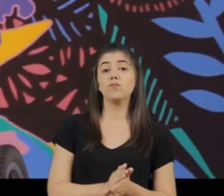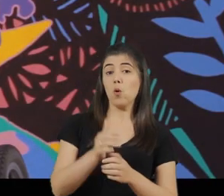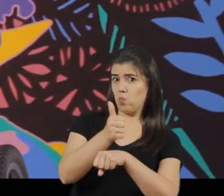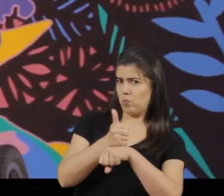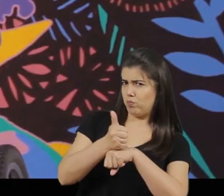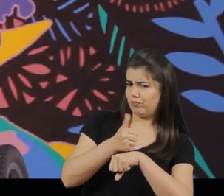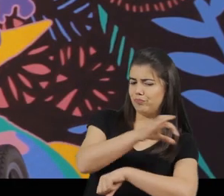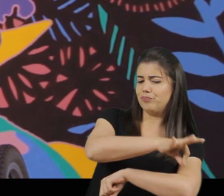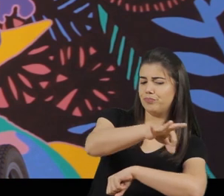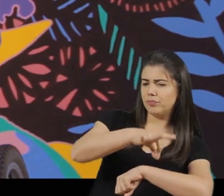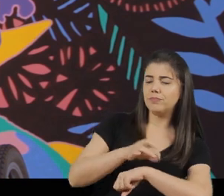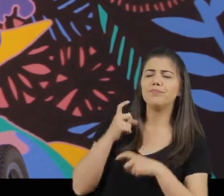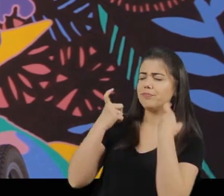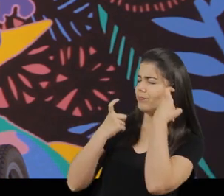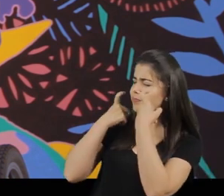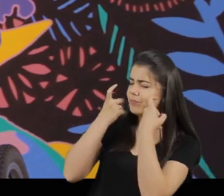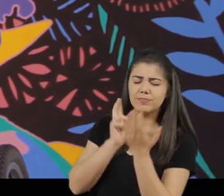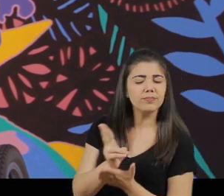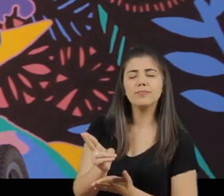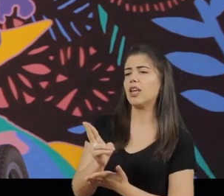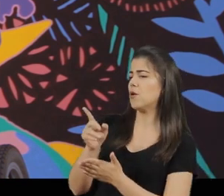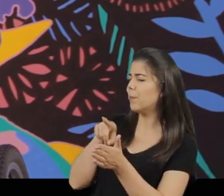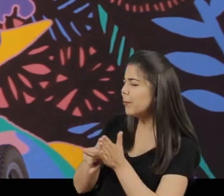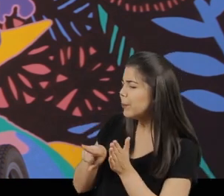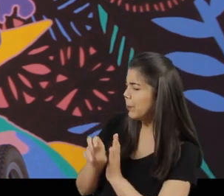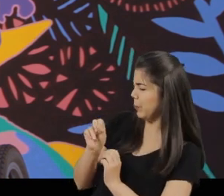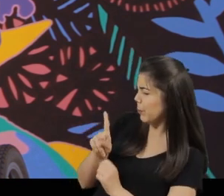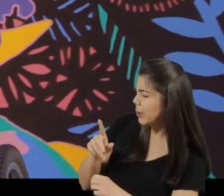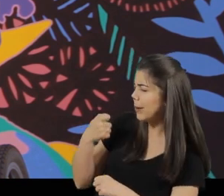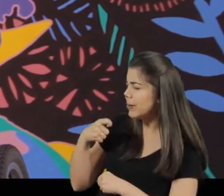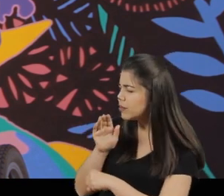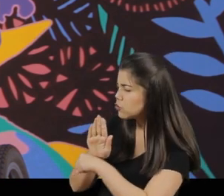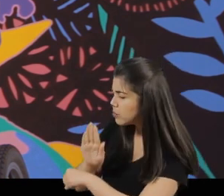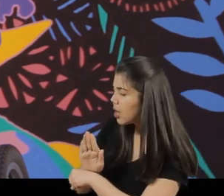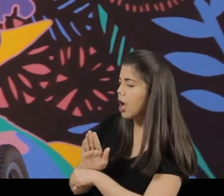e conversando comigo pelo WhatsApp